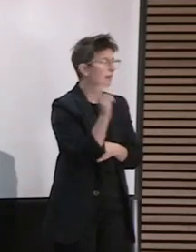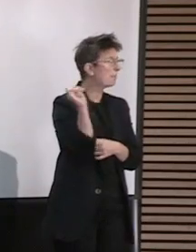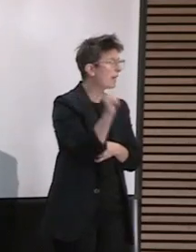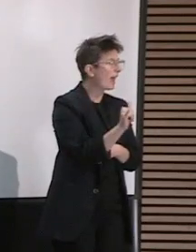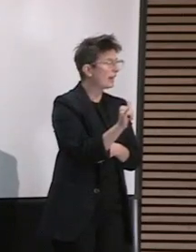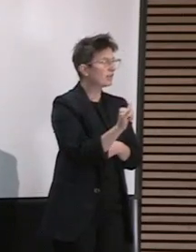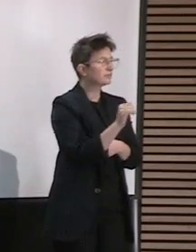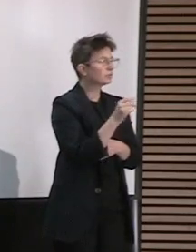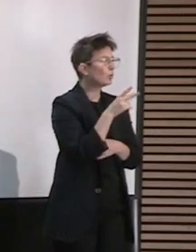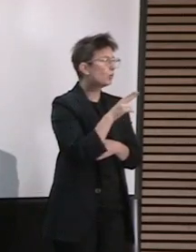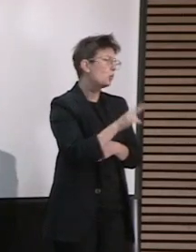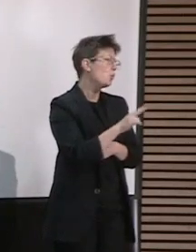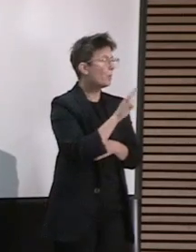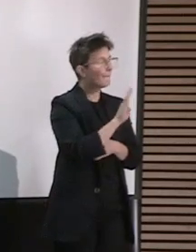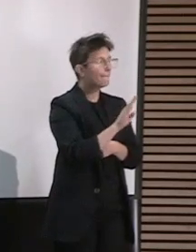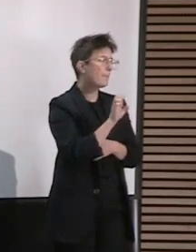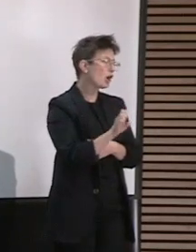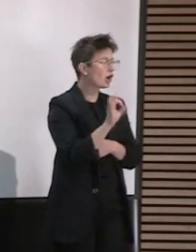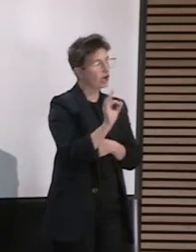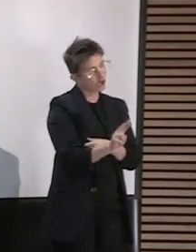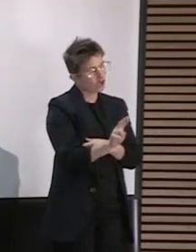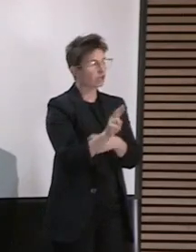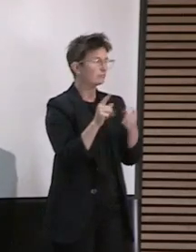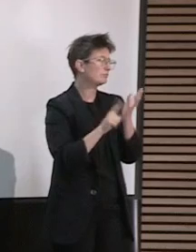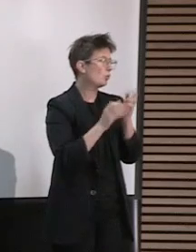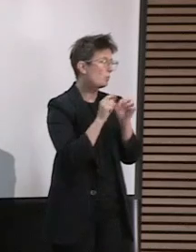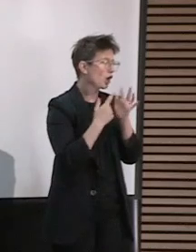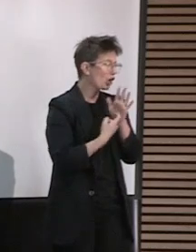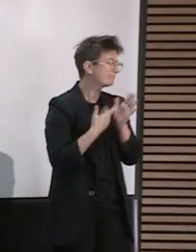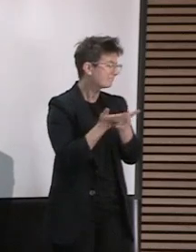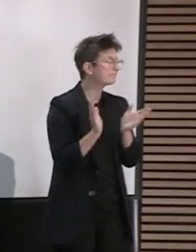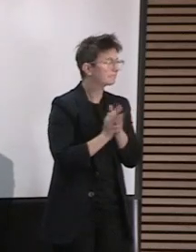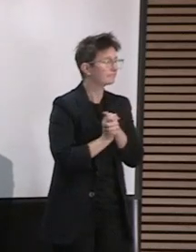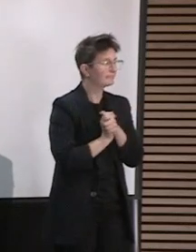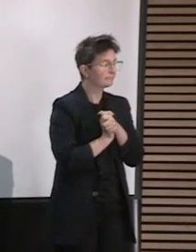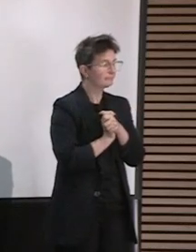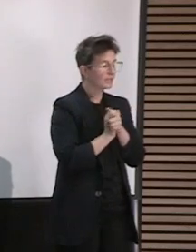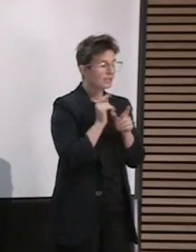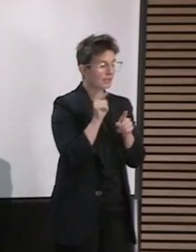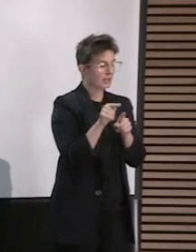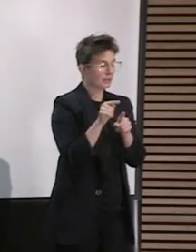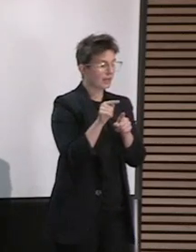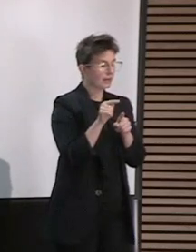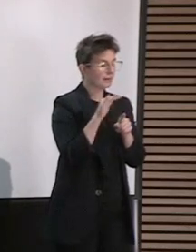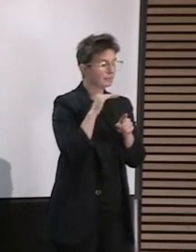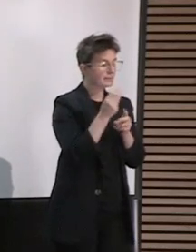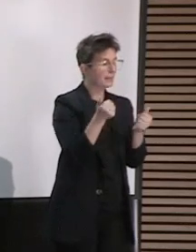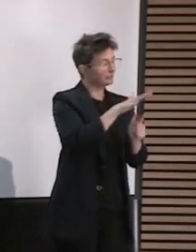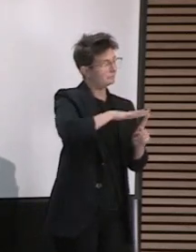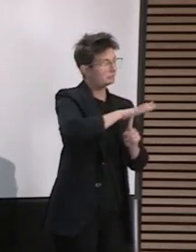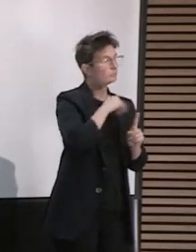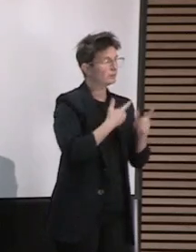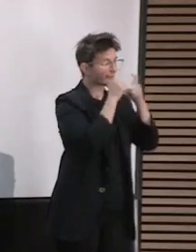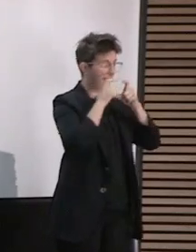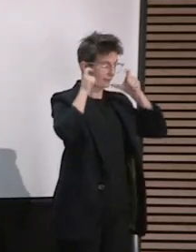whai mai. Ko te Taumata 2 ka